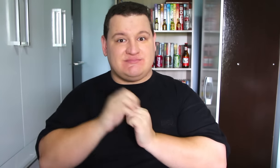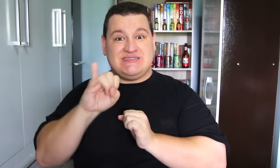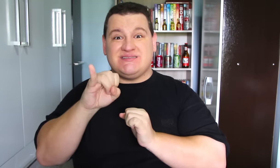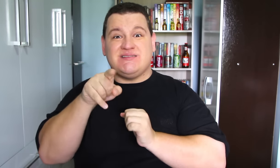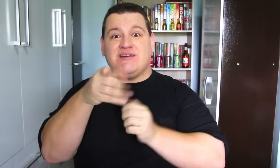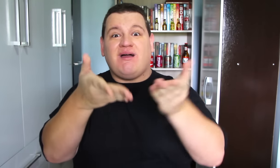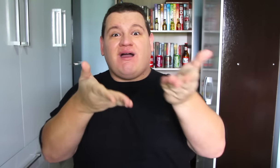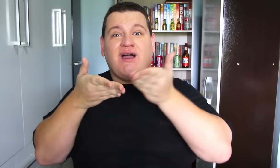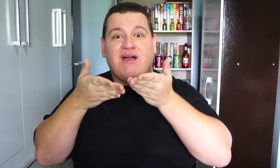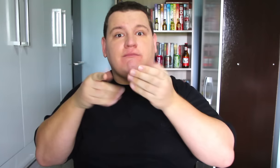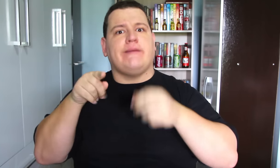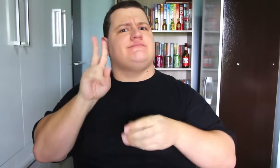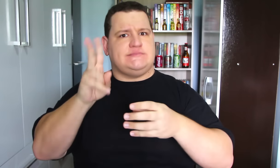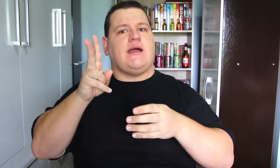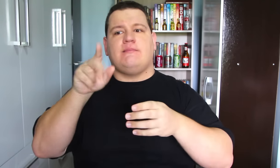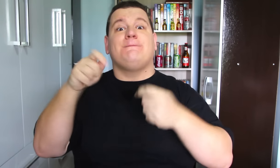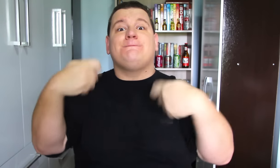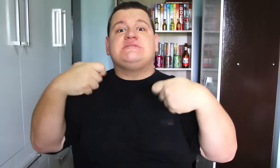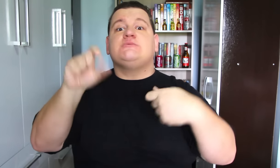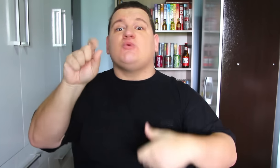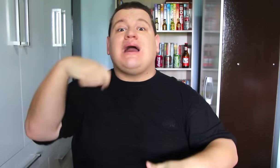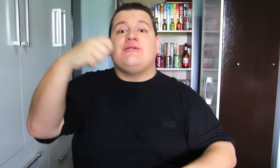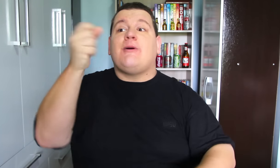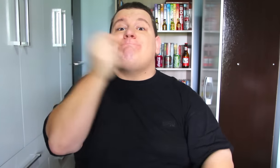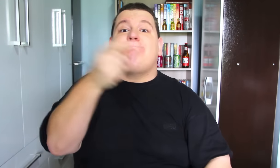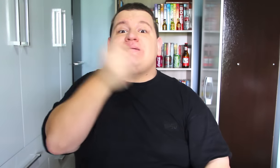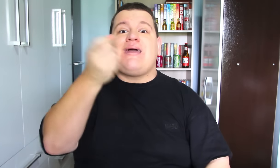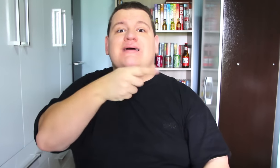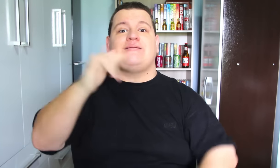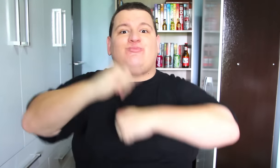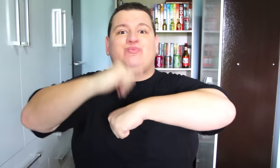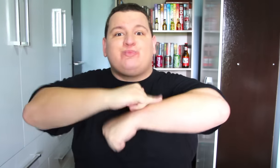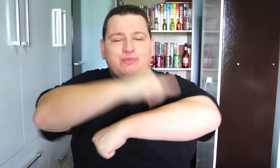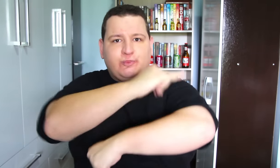Se precisar de um comediante gordo para filme...